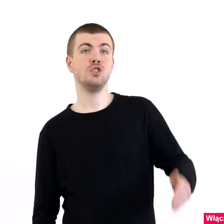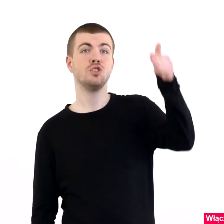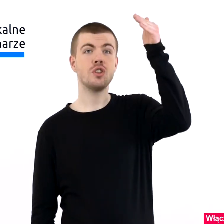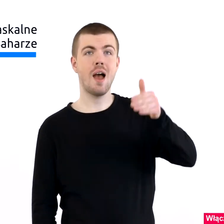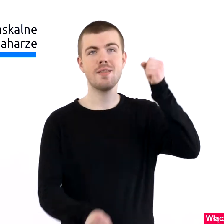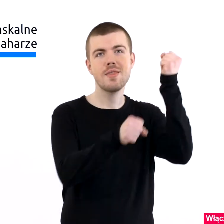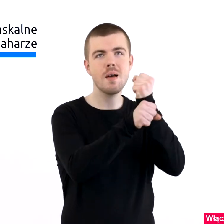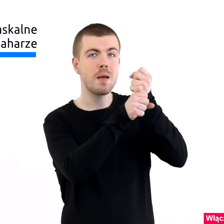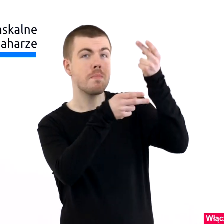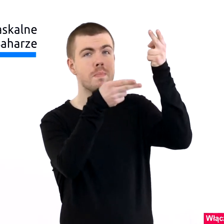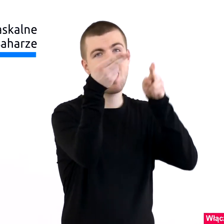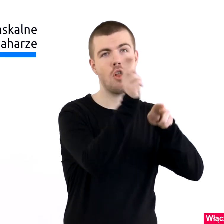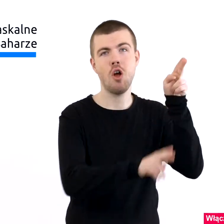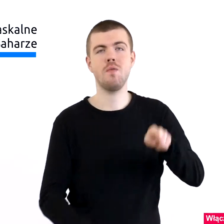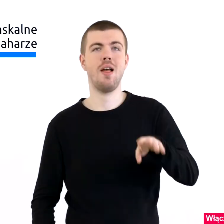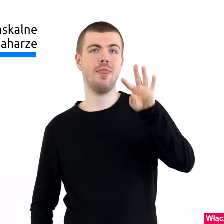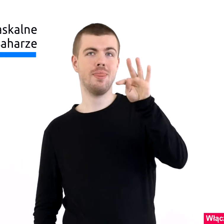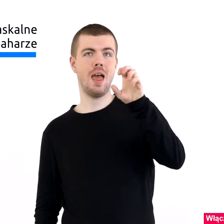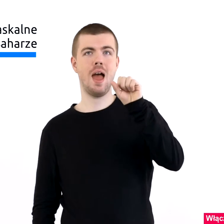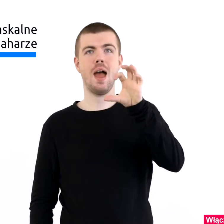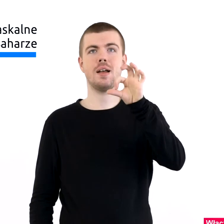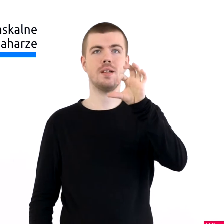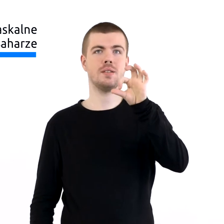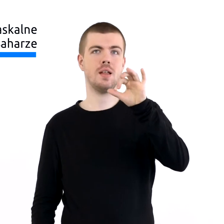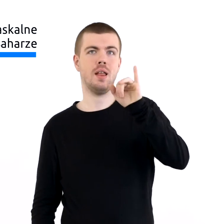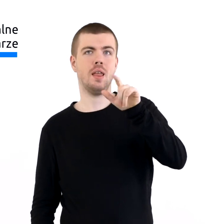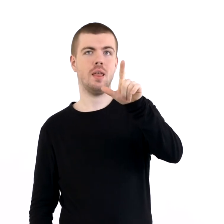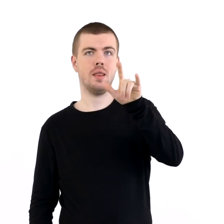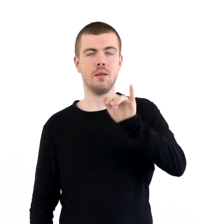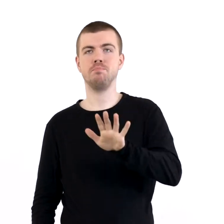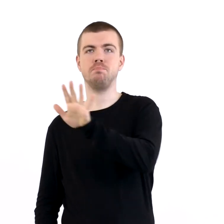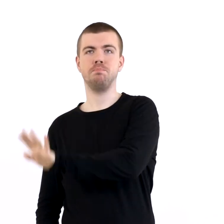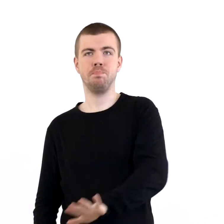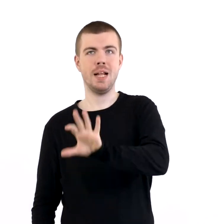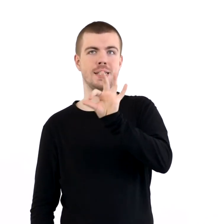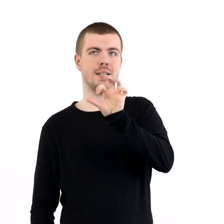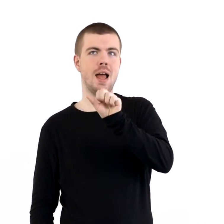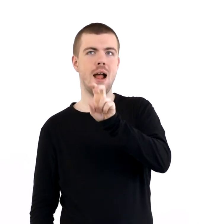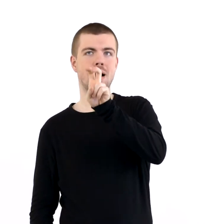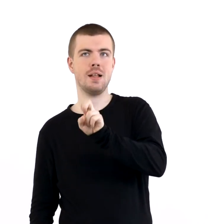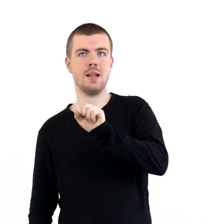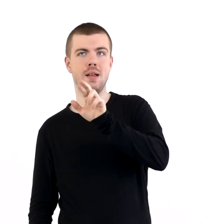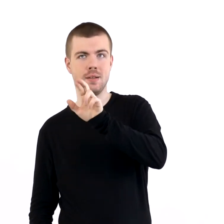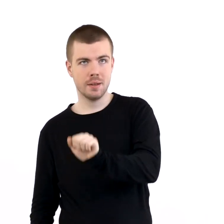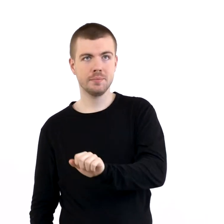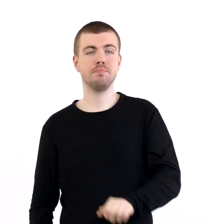Malarstwo naskalne w Tassili na Saharze